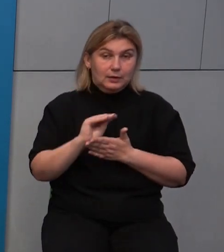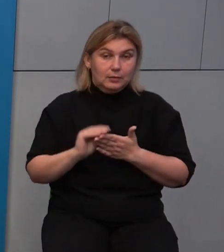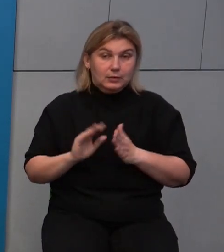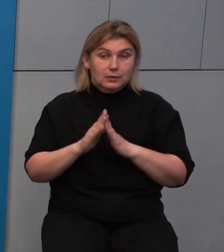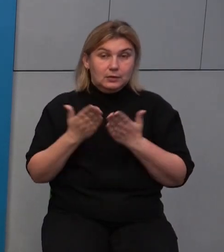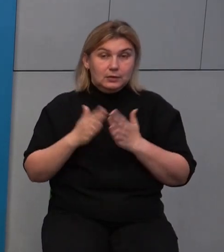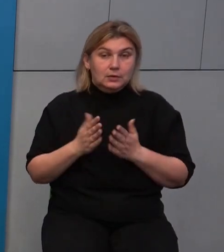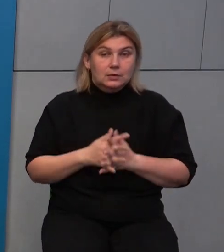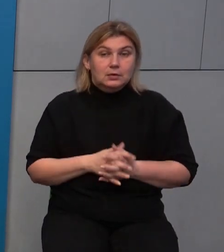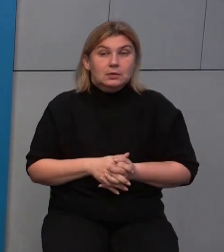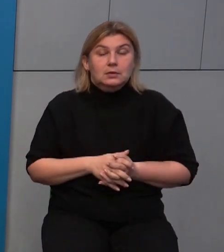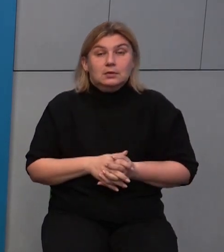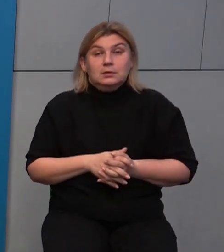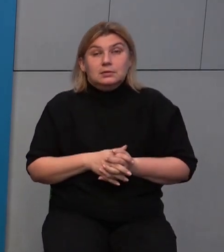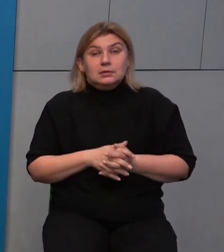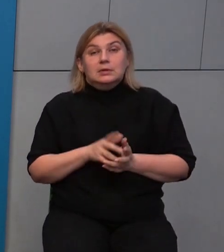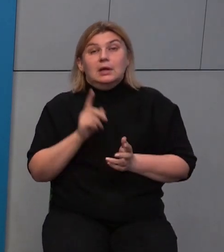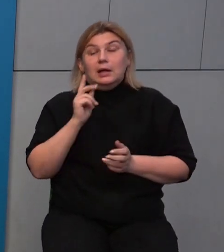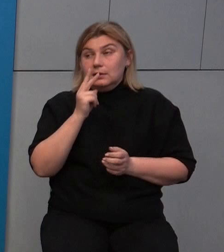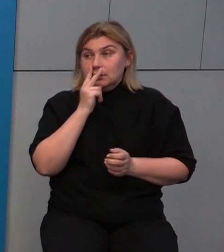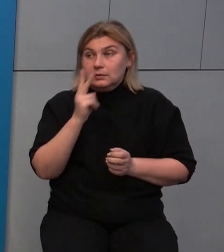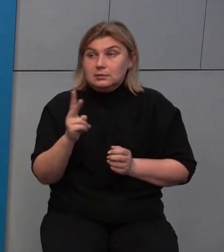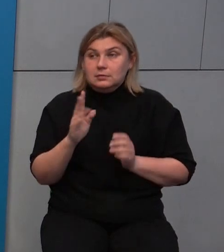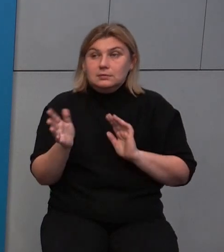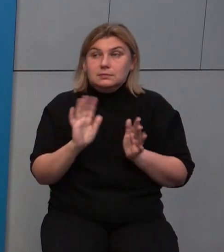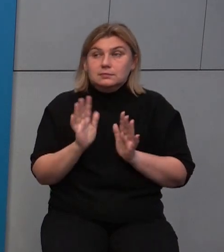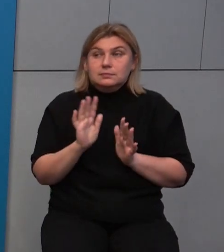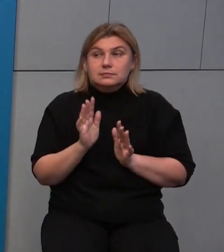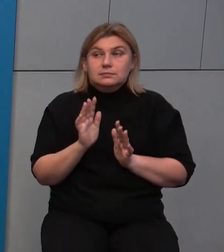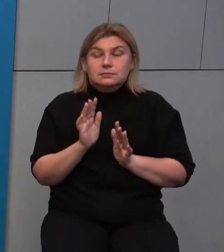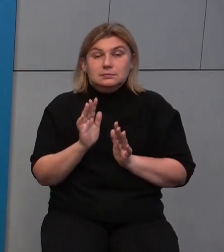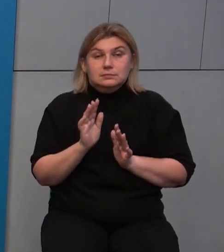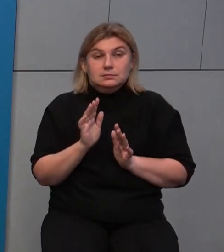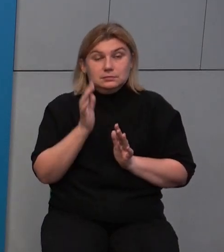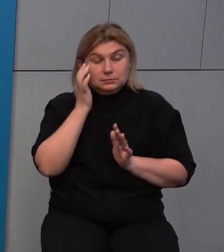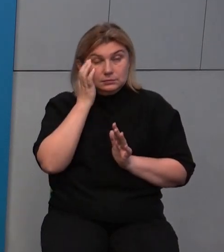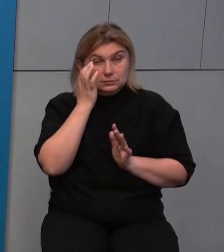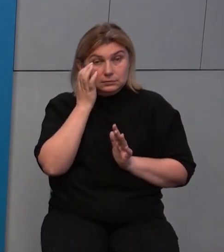Ale kiedy się spojrzy na to w ten sposób, że on rzeczywiście ocalał tylko dzięki